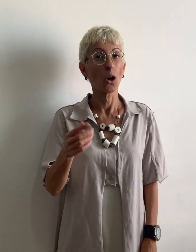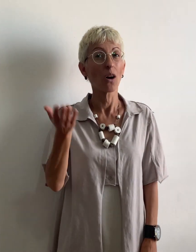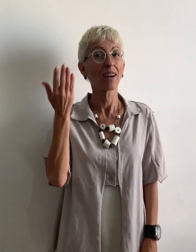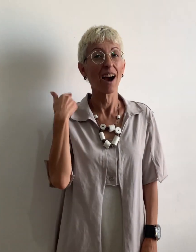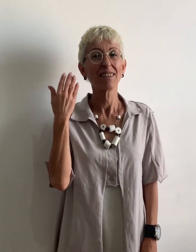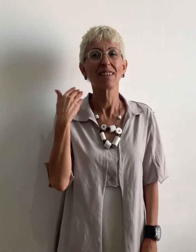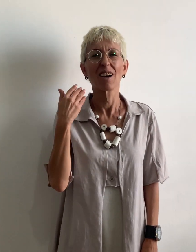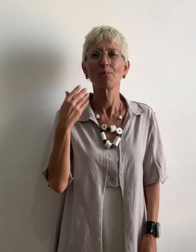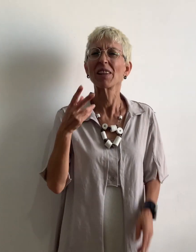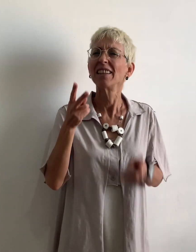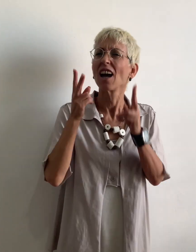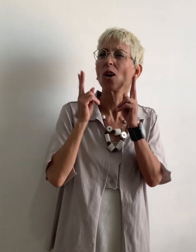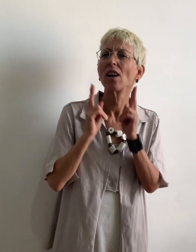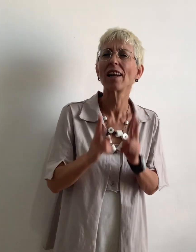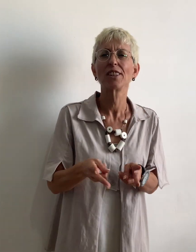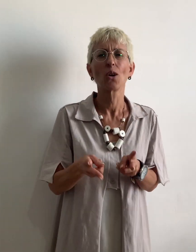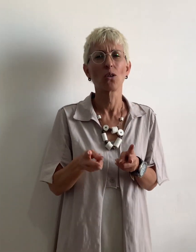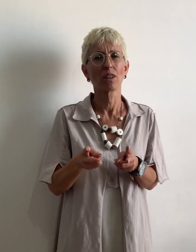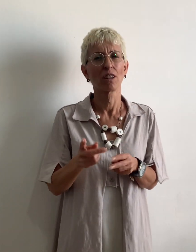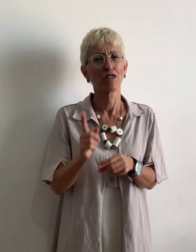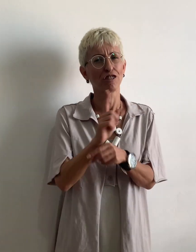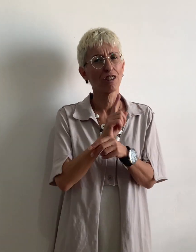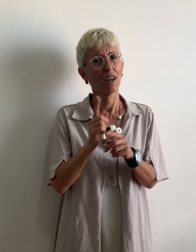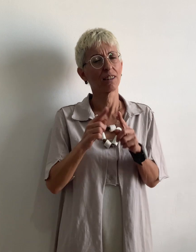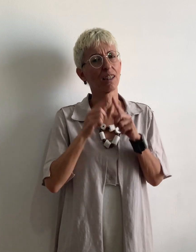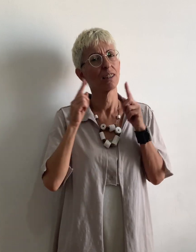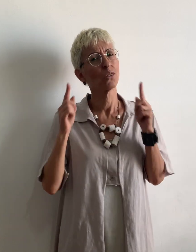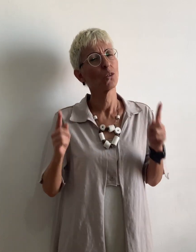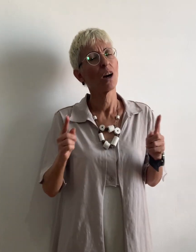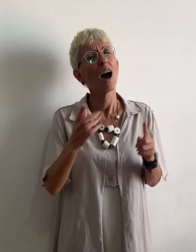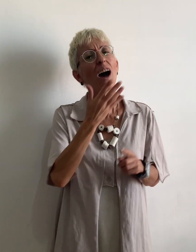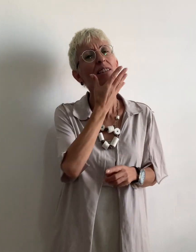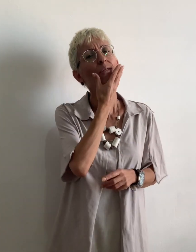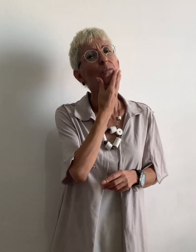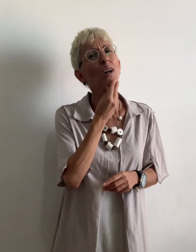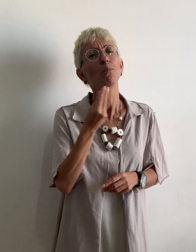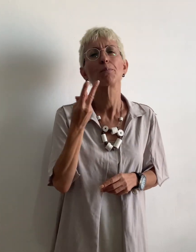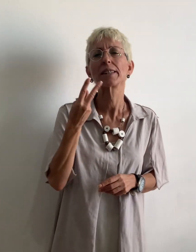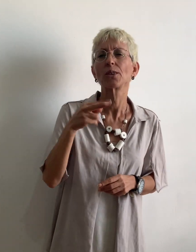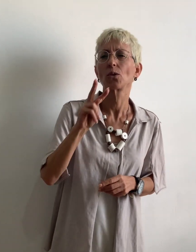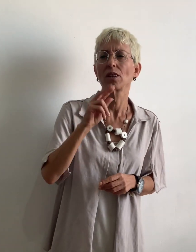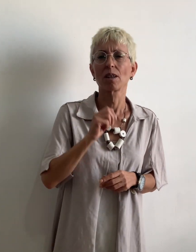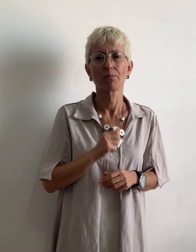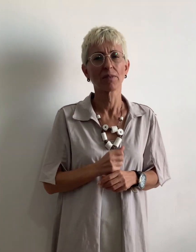זוֹ הָיְתָה יְכוֹלָה לִהְיוֹת שְׁעָתֵנוּ הַיָּפָה בְּיוֹתֵר